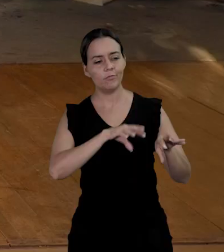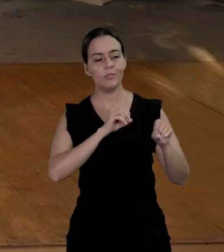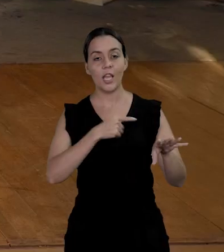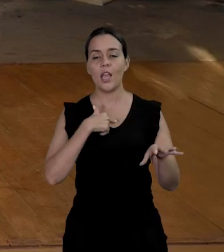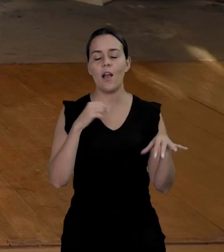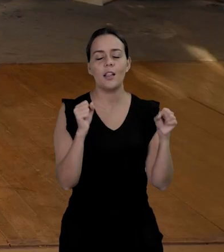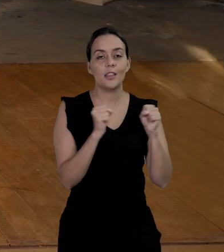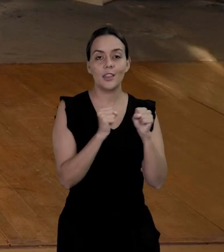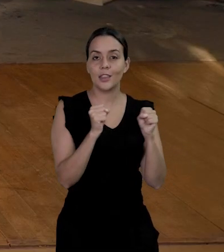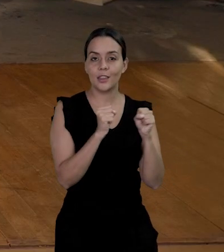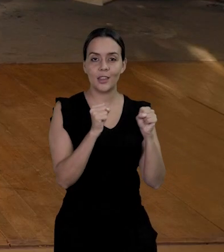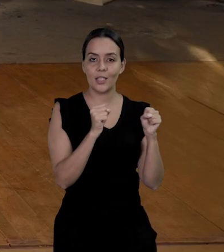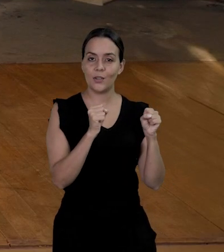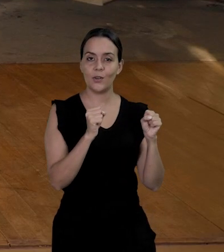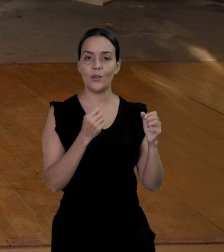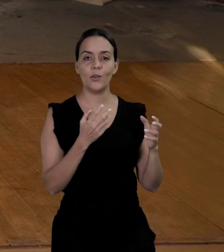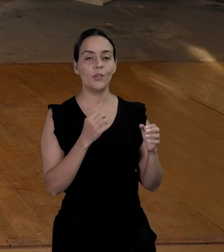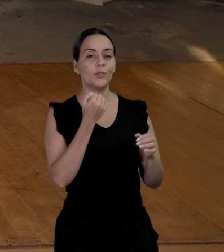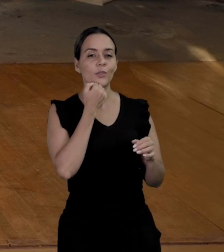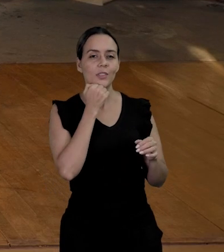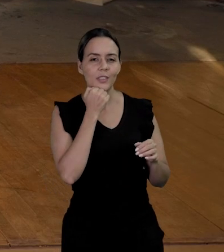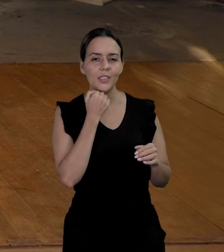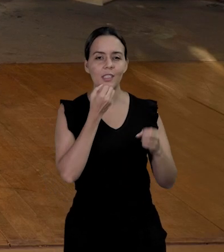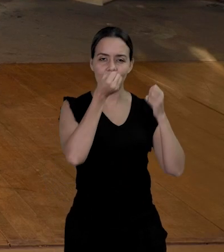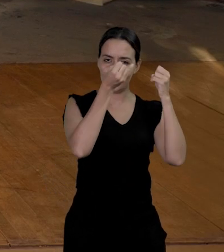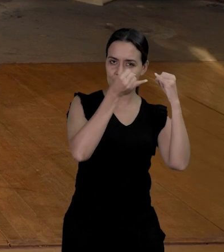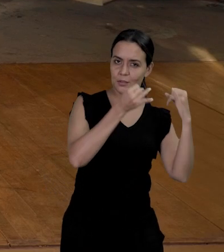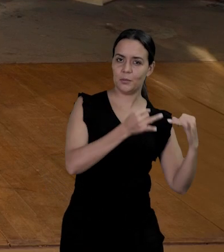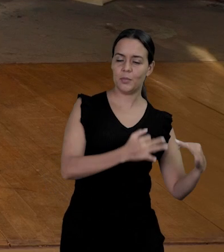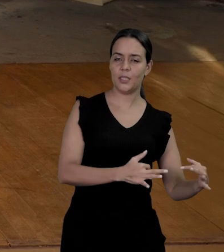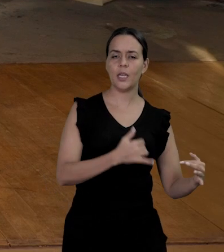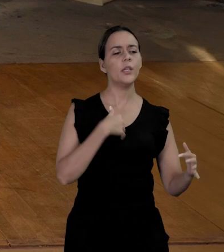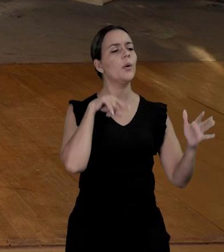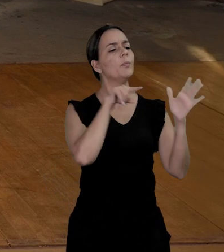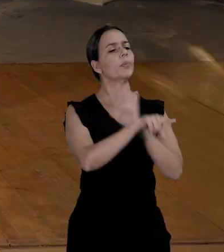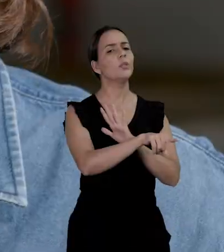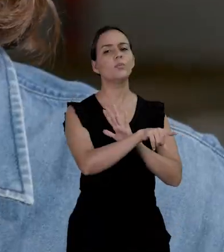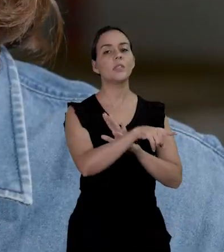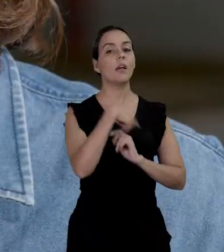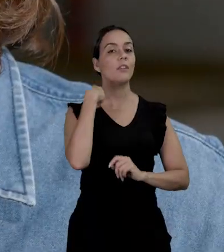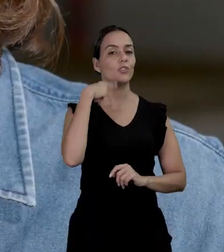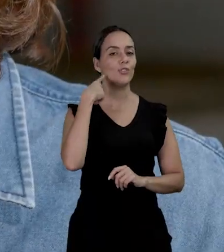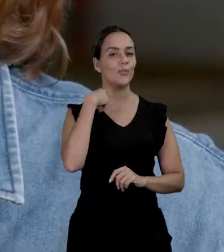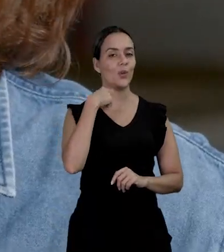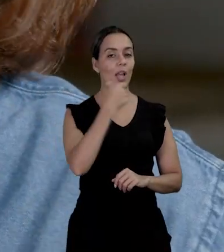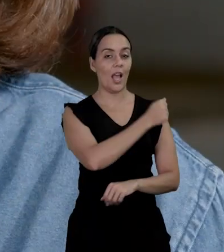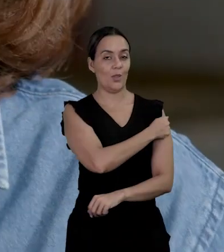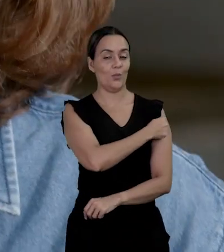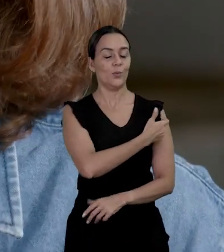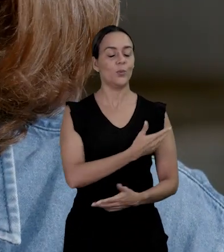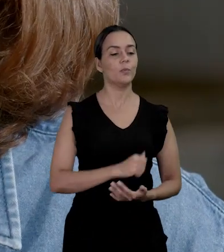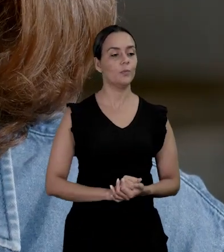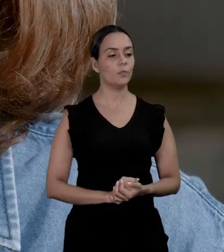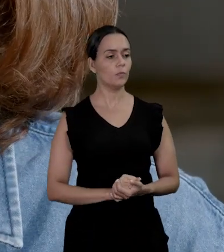Que desafio. Adoro, é, eu adoro, adoro falar sobre ciência. Eu perguntava assim, no primeiro dia, eu falava assim: